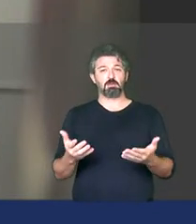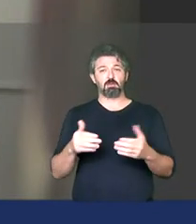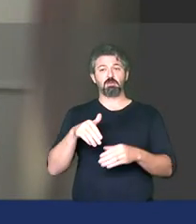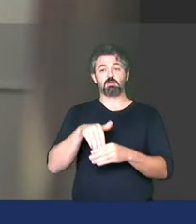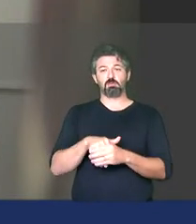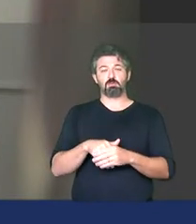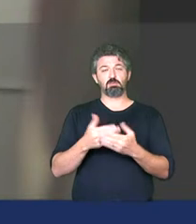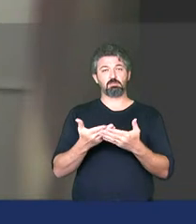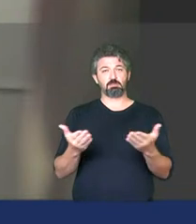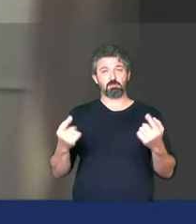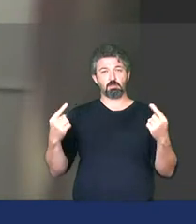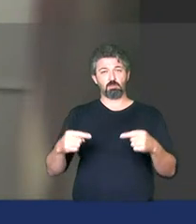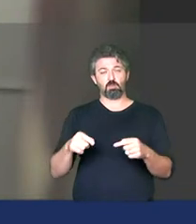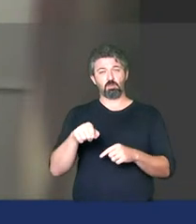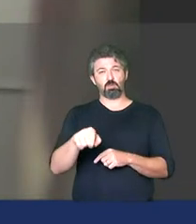NO SUBSTITUTIVO, DE MODO QUE